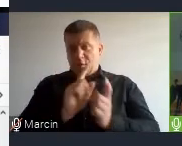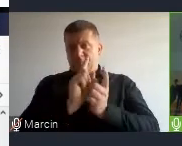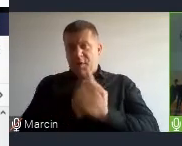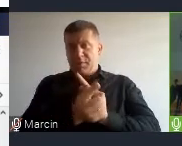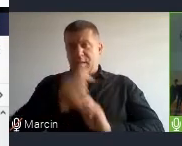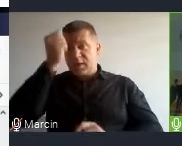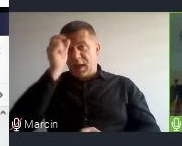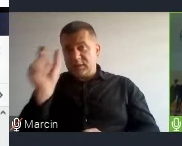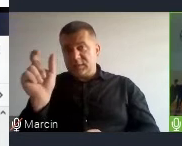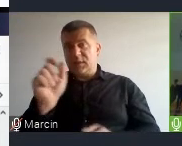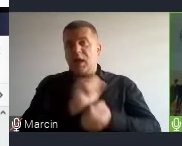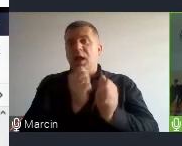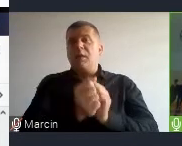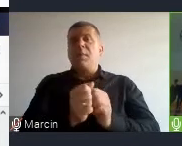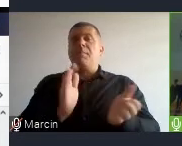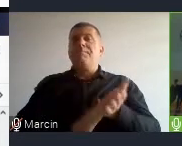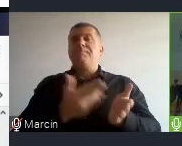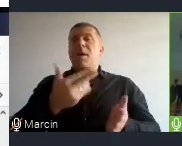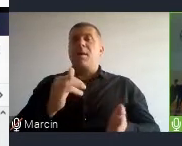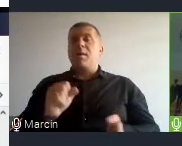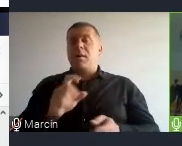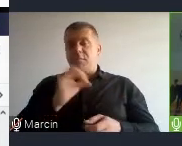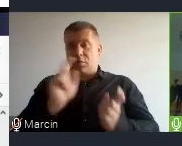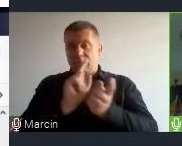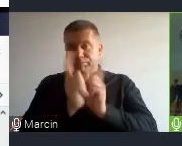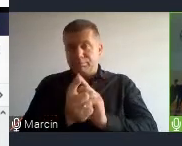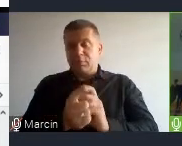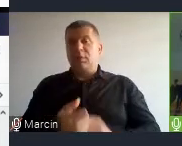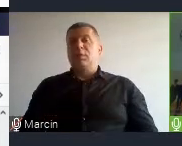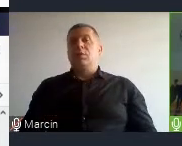czy wolno mi wymienić markę, czy można się odnieść do znaku towarowego.